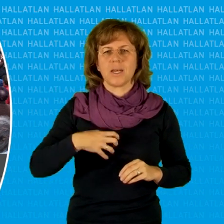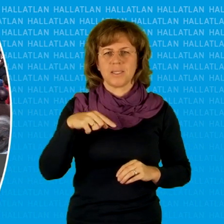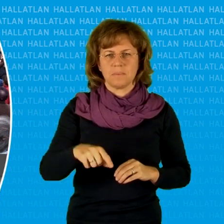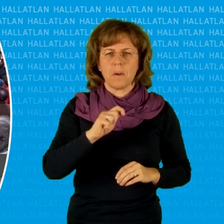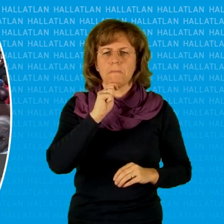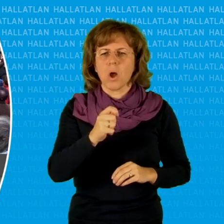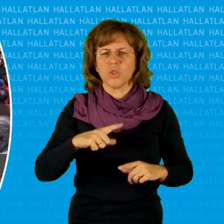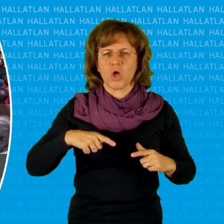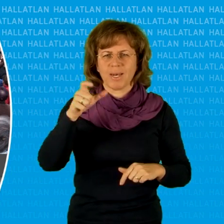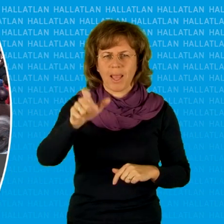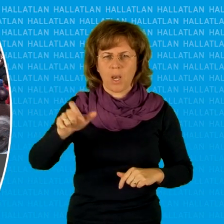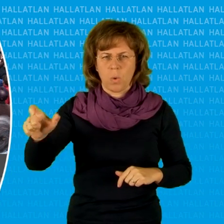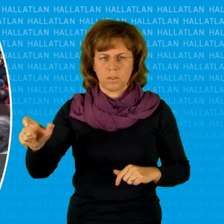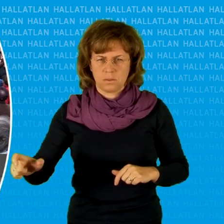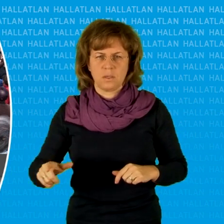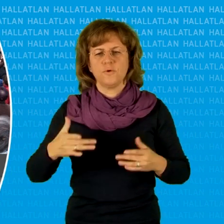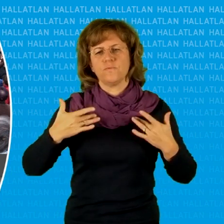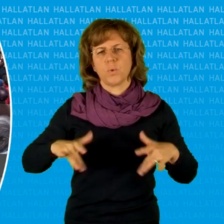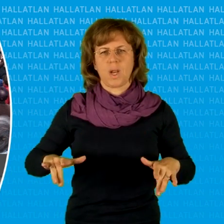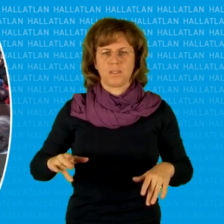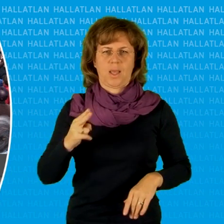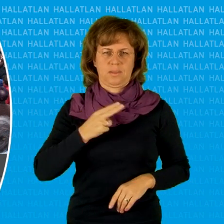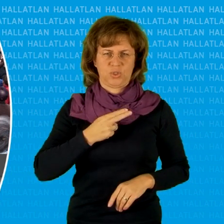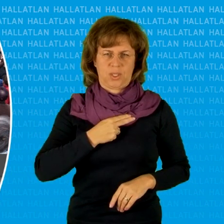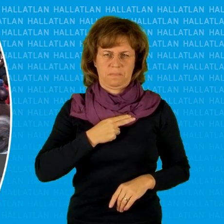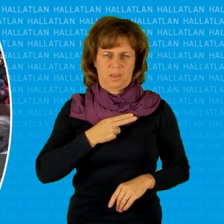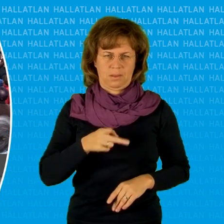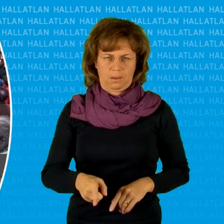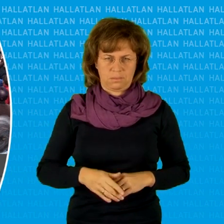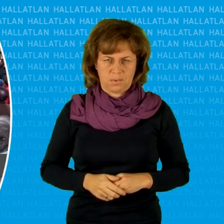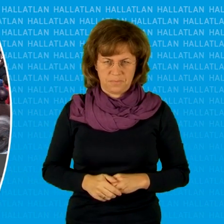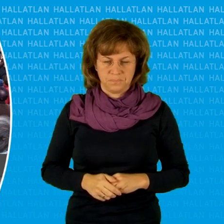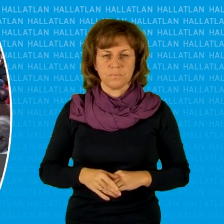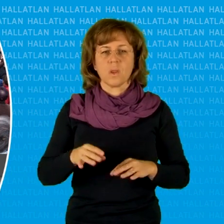és nem teljesültek azok a részek, amik autonómiát ígértek az Erdélyben élőknek.